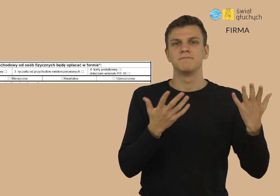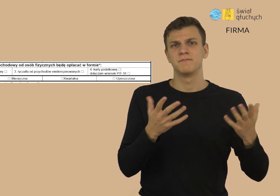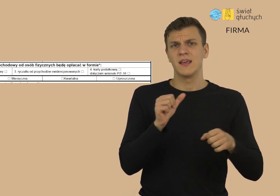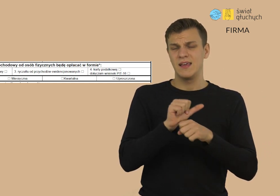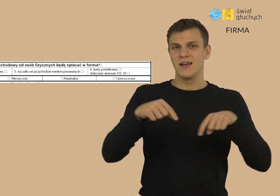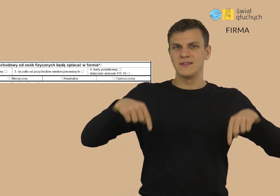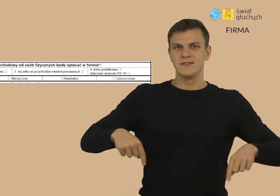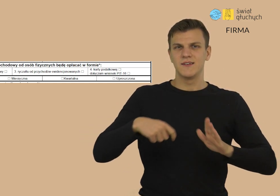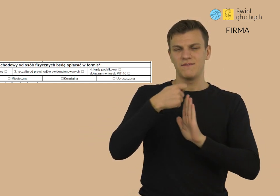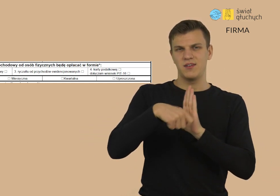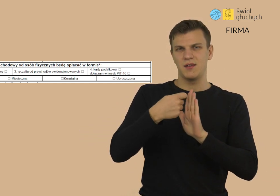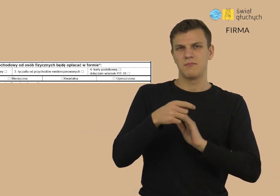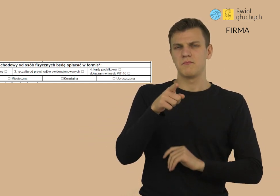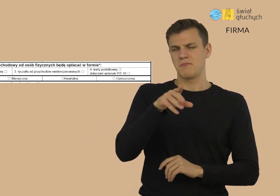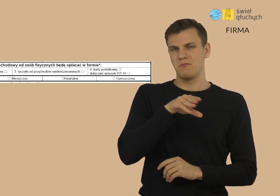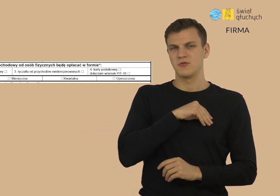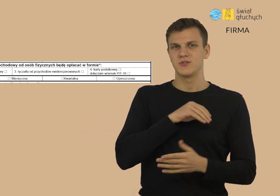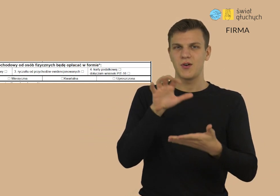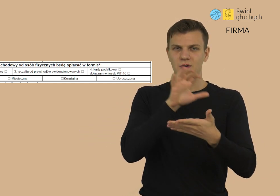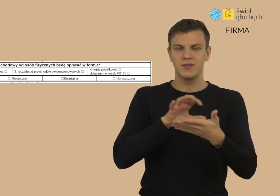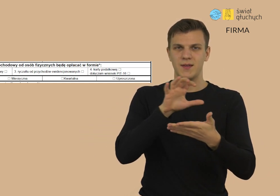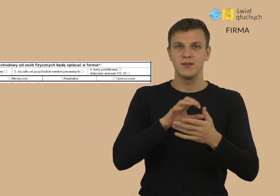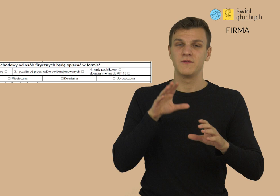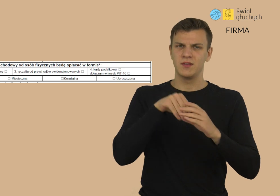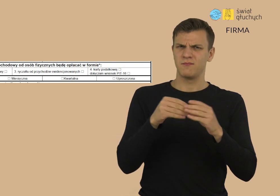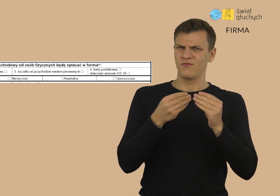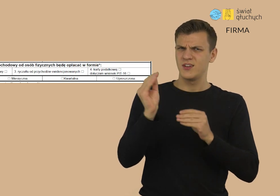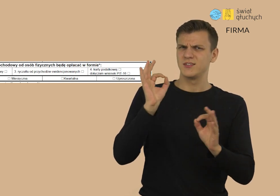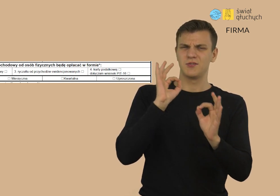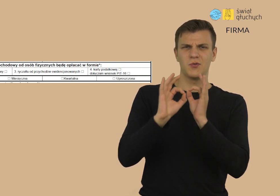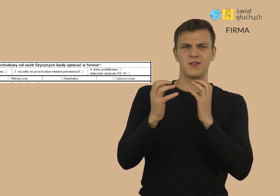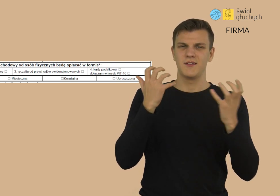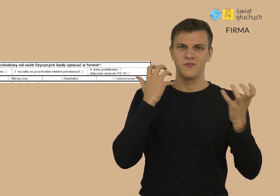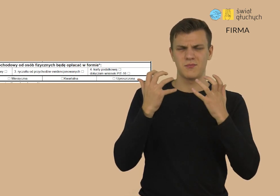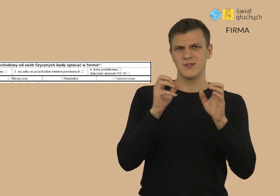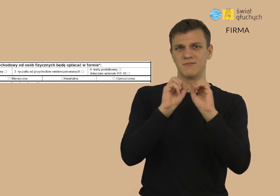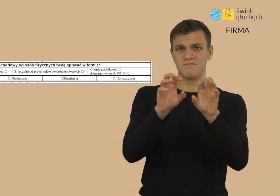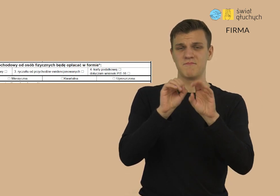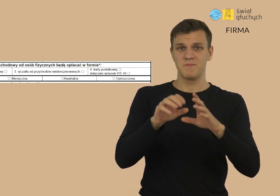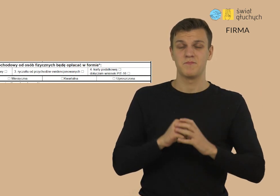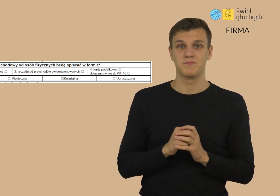Pod filmem znajdziesz link do filmu, w którym dowiesz się więcej i bardziej szczegółowo na ten temat.